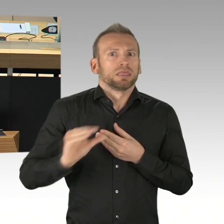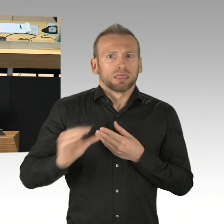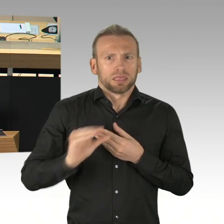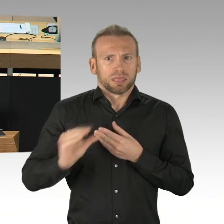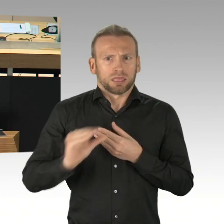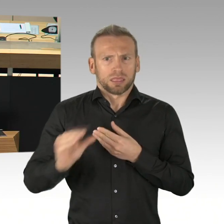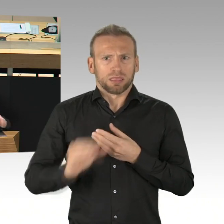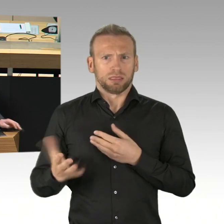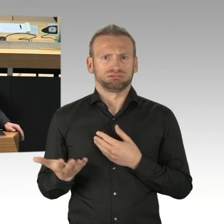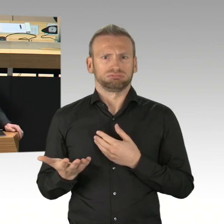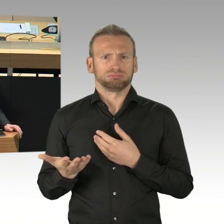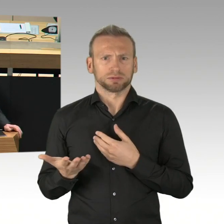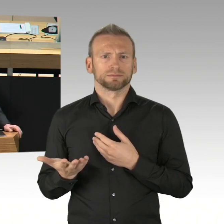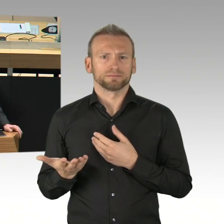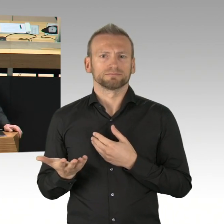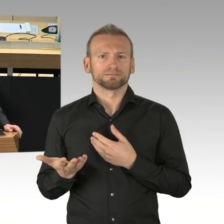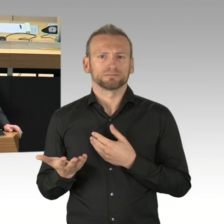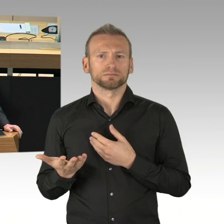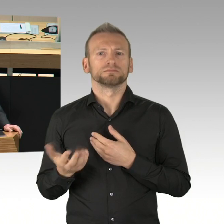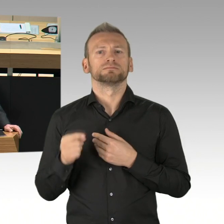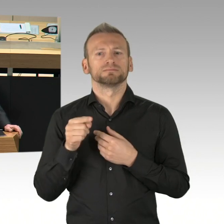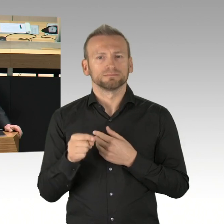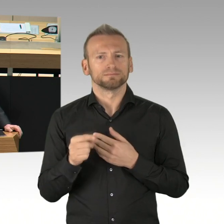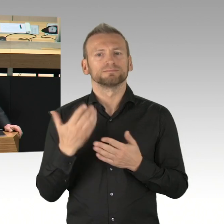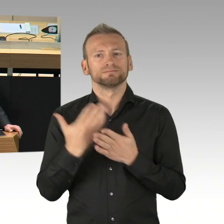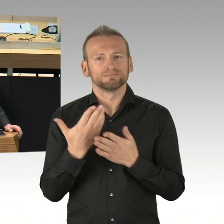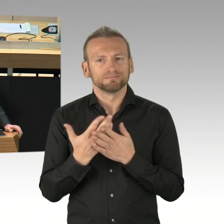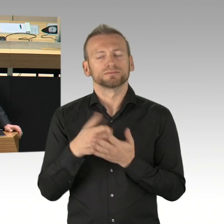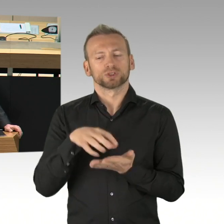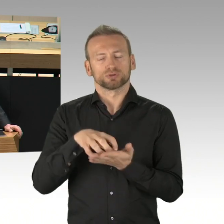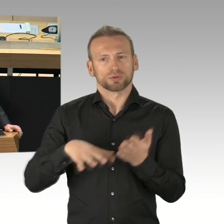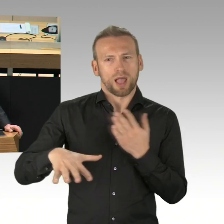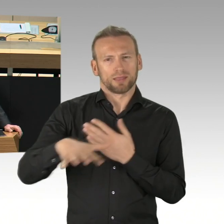und der Spekulation wird. Wir wollen keine Banlieues.